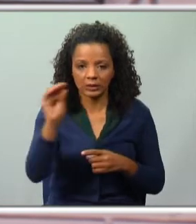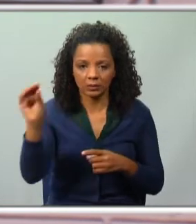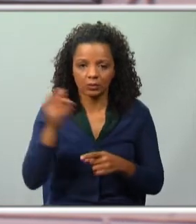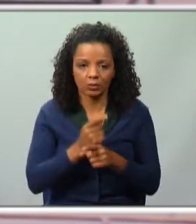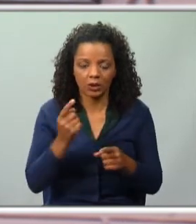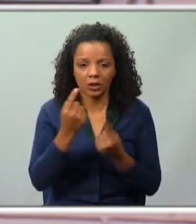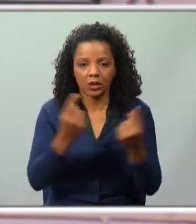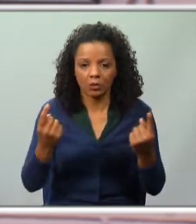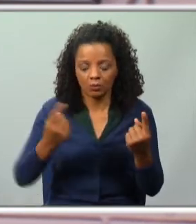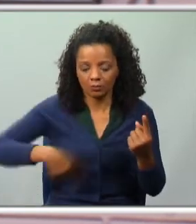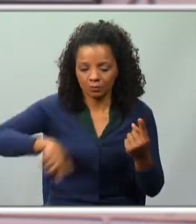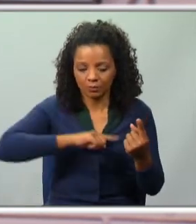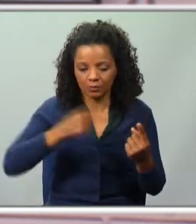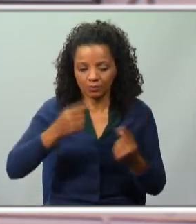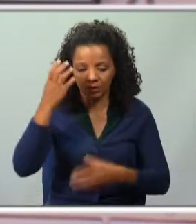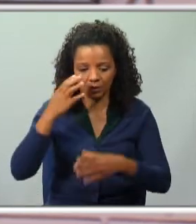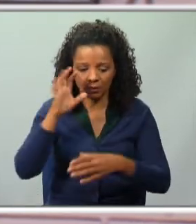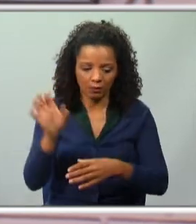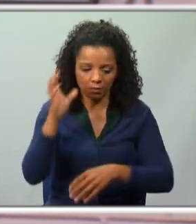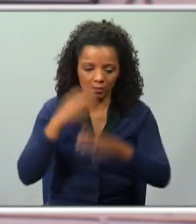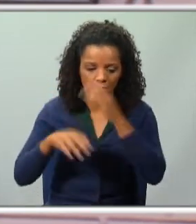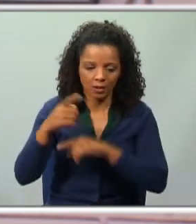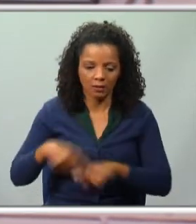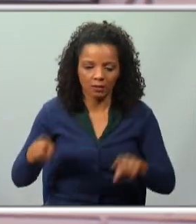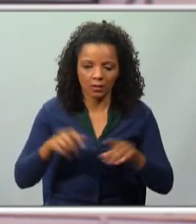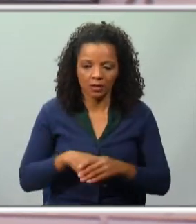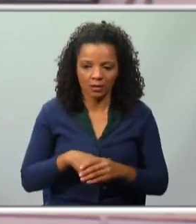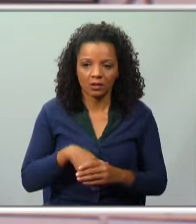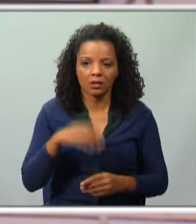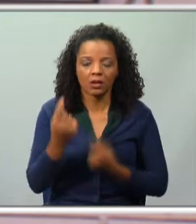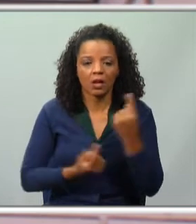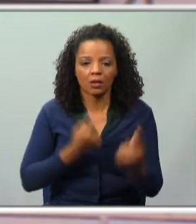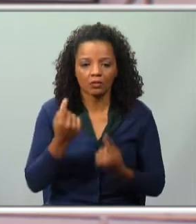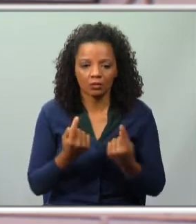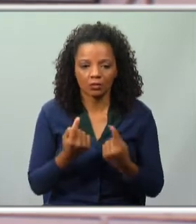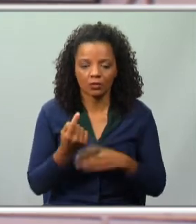um de nós tem uma forma de aprender diferente e alguns de nós com o recurso 我們中的一個人有一種學習方式不同的，我們中的一些人有這個功能